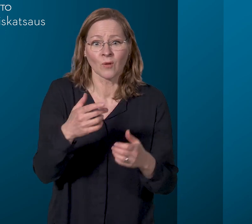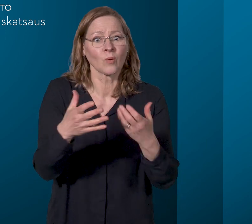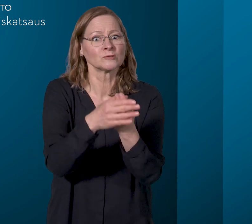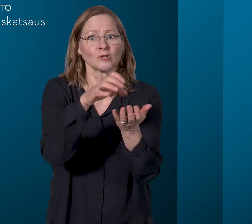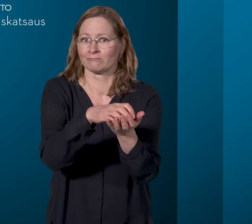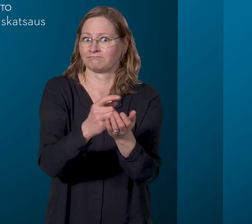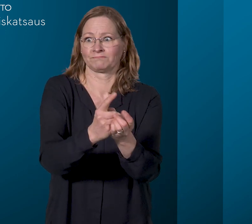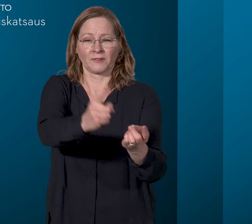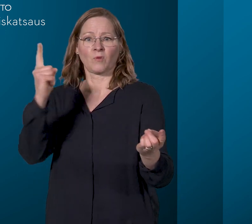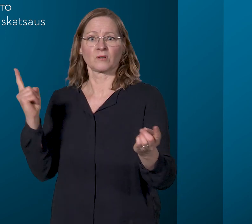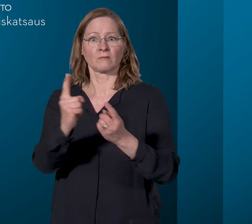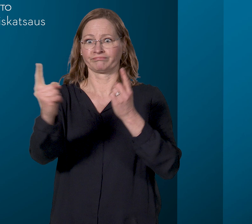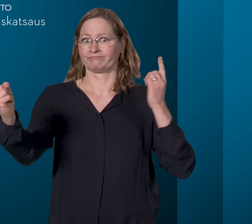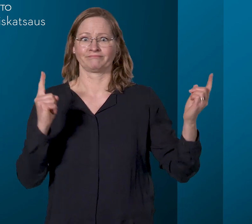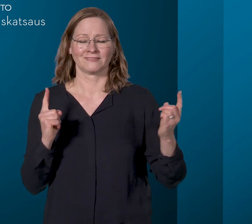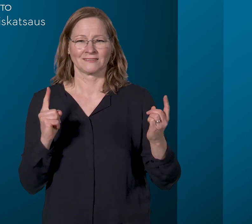uhkaavat syrjäytyä yhteiskunnasta.